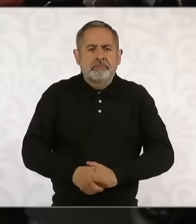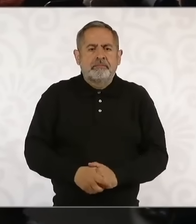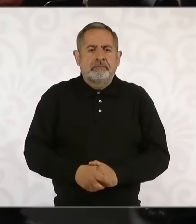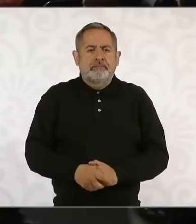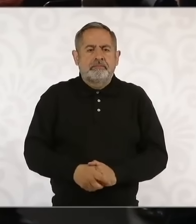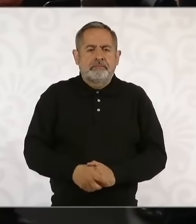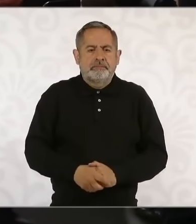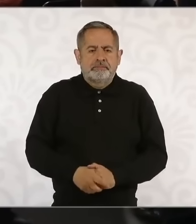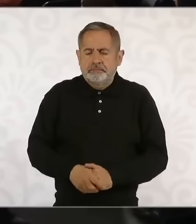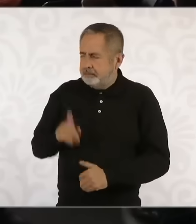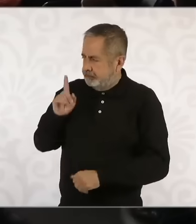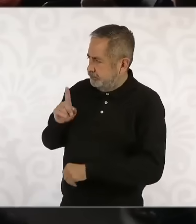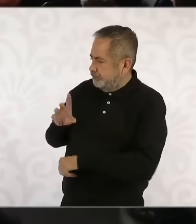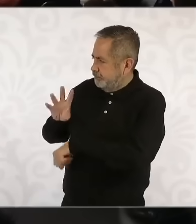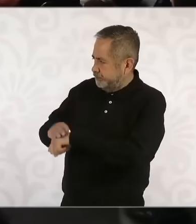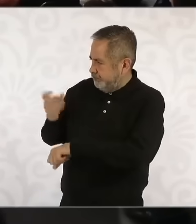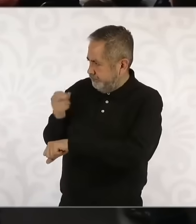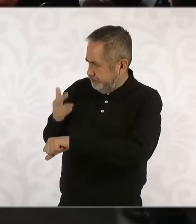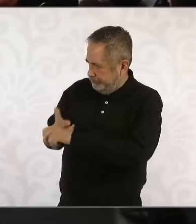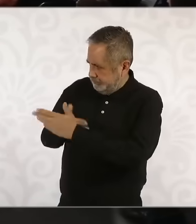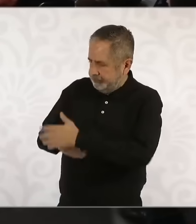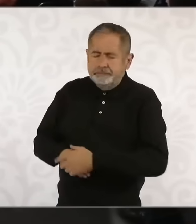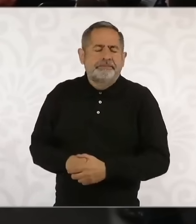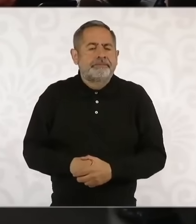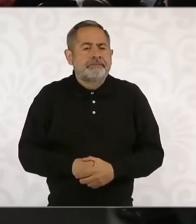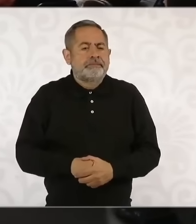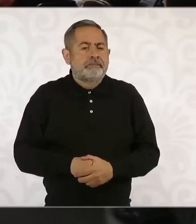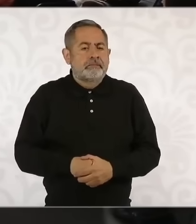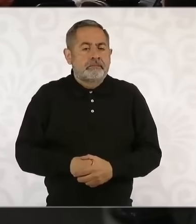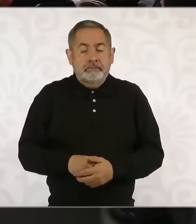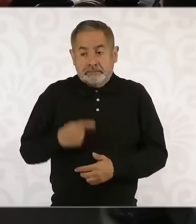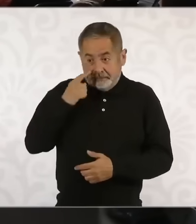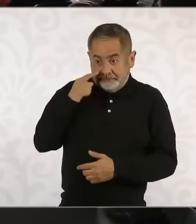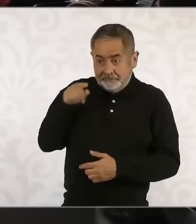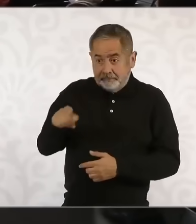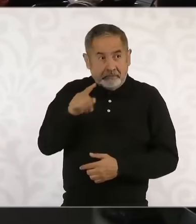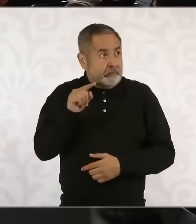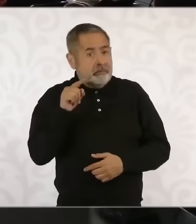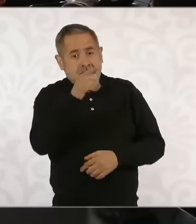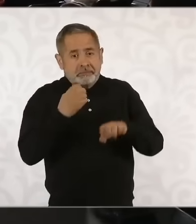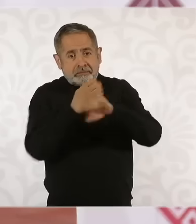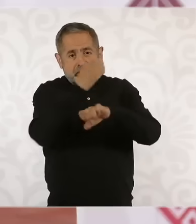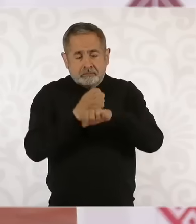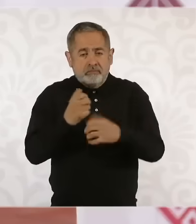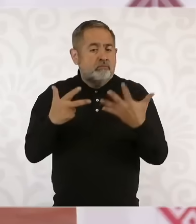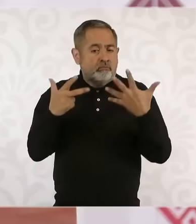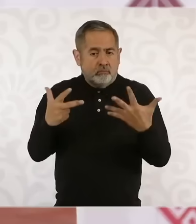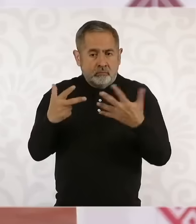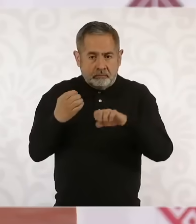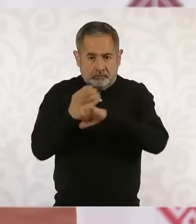Con tu permiso, secretaria. E donde no tenemos la universalidad que son en estos ocho estados,